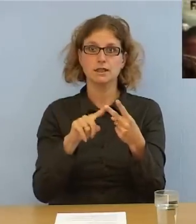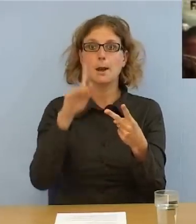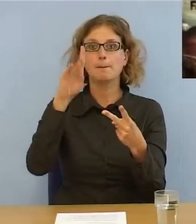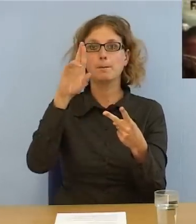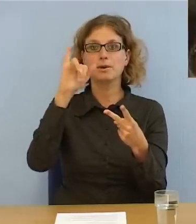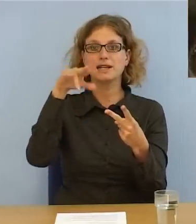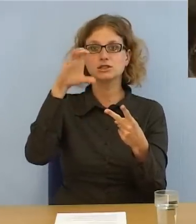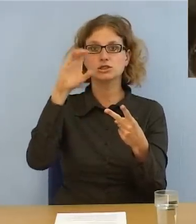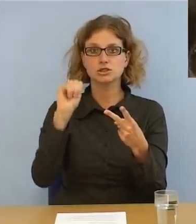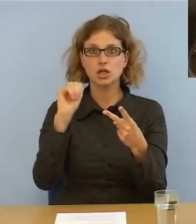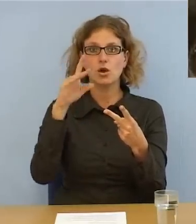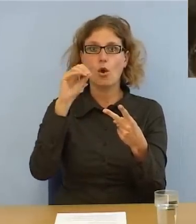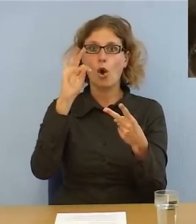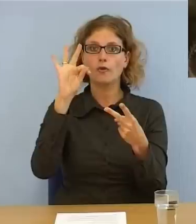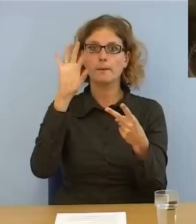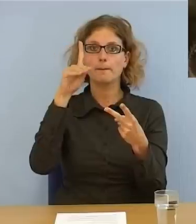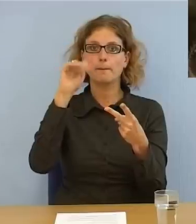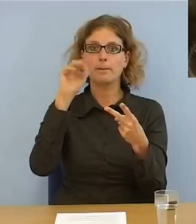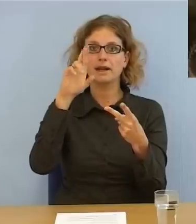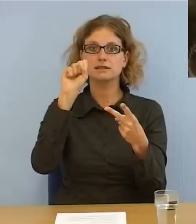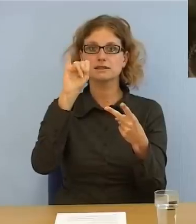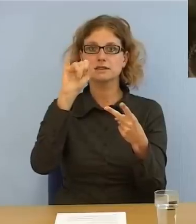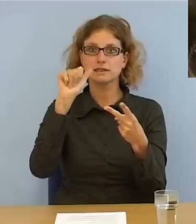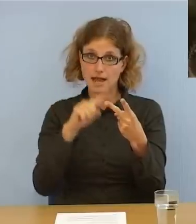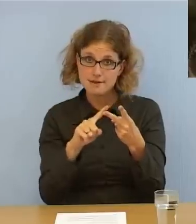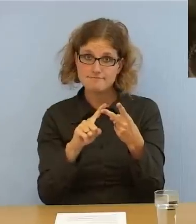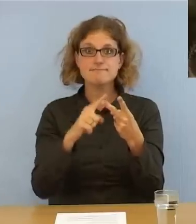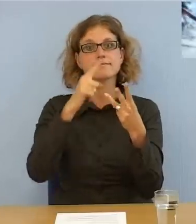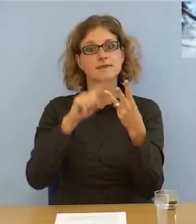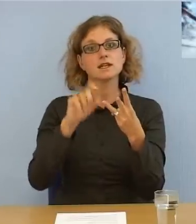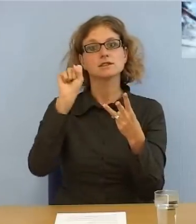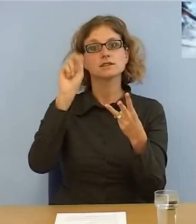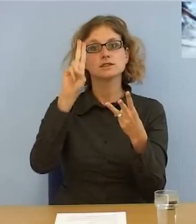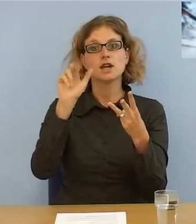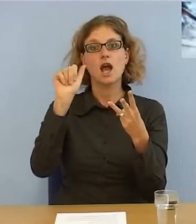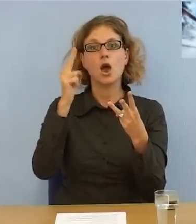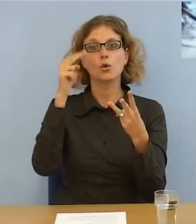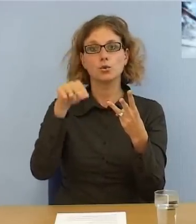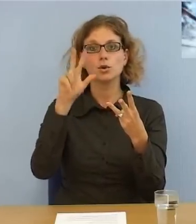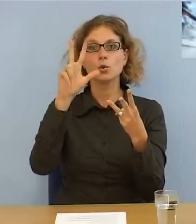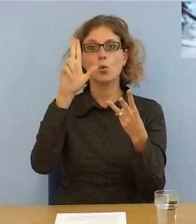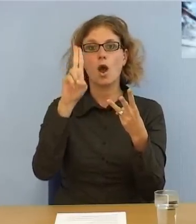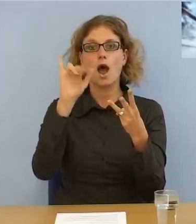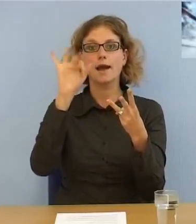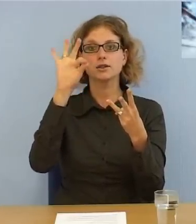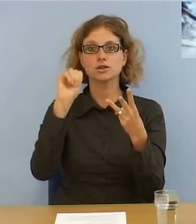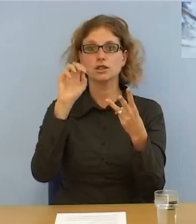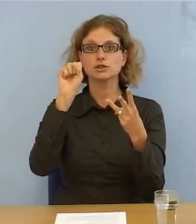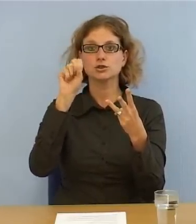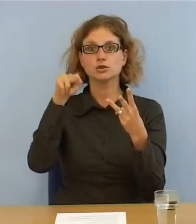Far Cry 2, Prince of Persia en Shaun White Snowboarding.